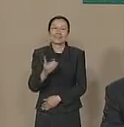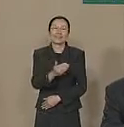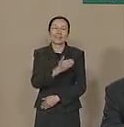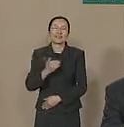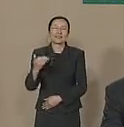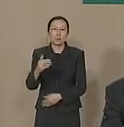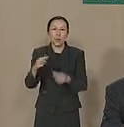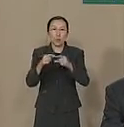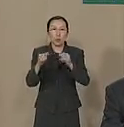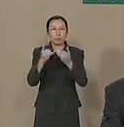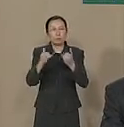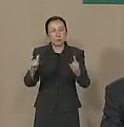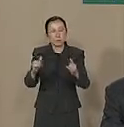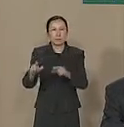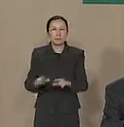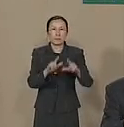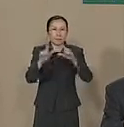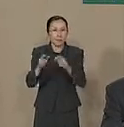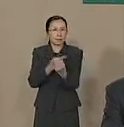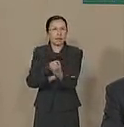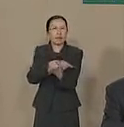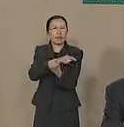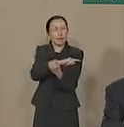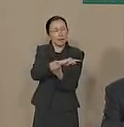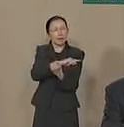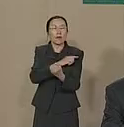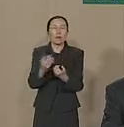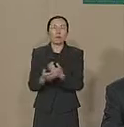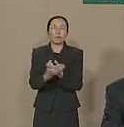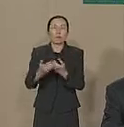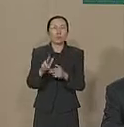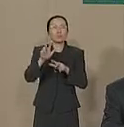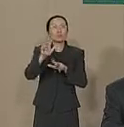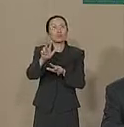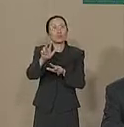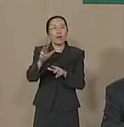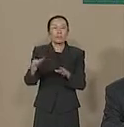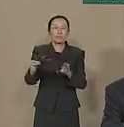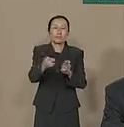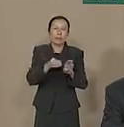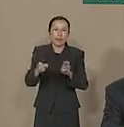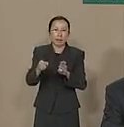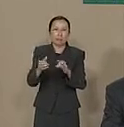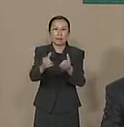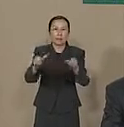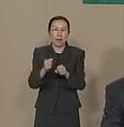国民の暮らしと権利を守る ルールある 経済社会をつくろう 憲法9条を生かした